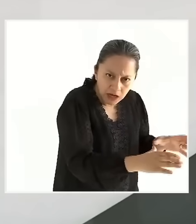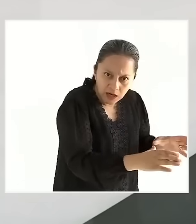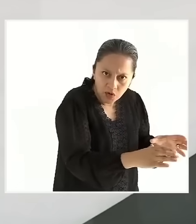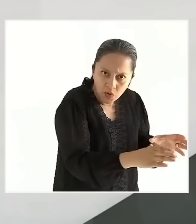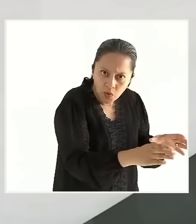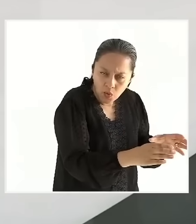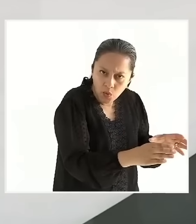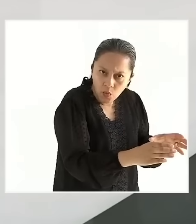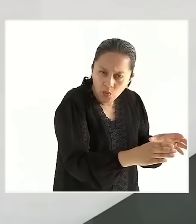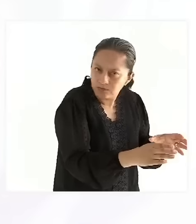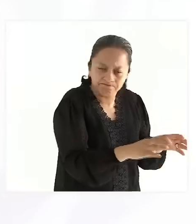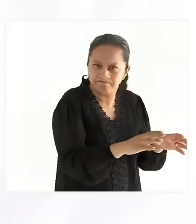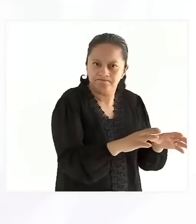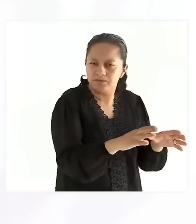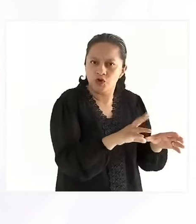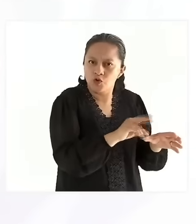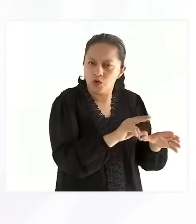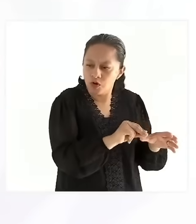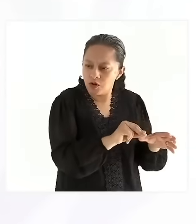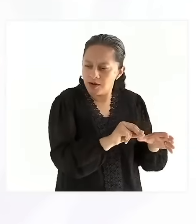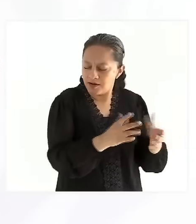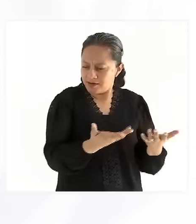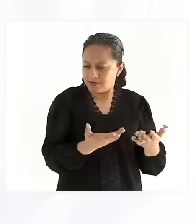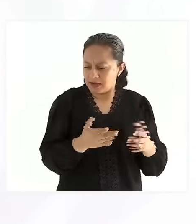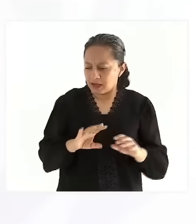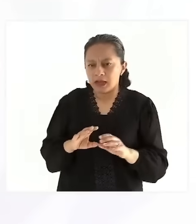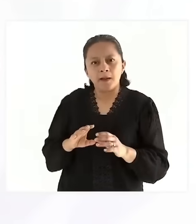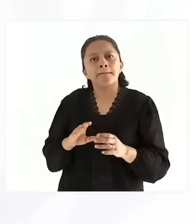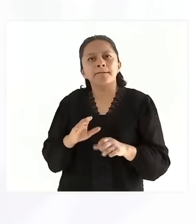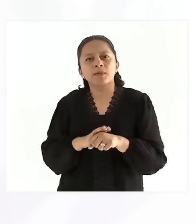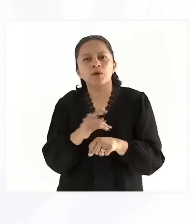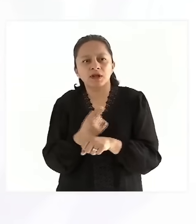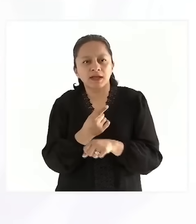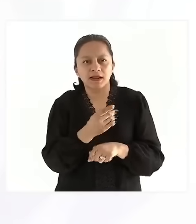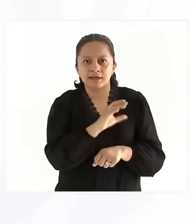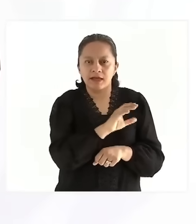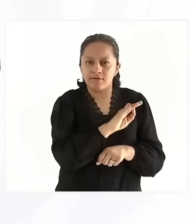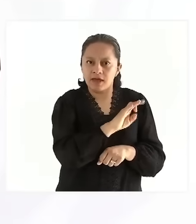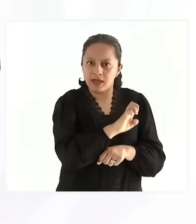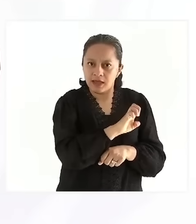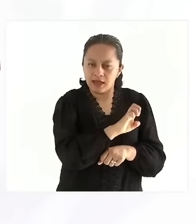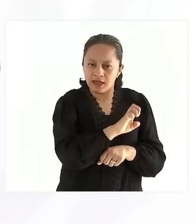querer privatizar el sistema eléctrico y particularmente las dos grandes empresas.